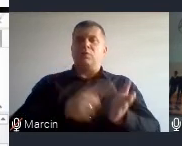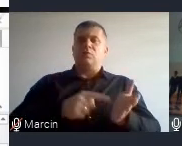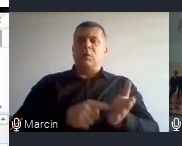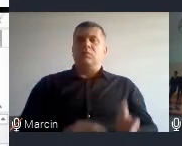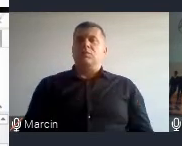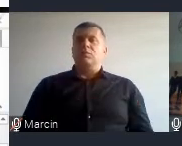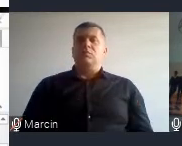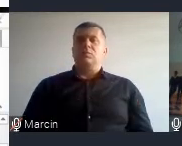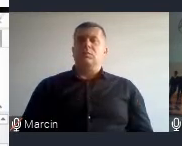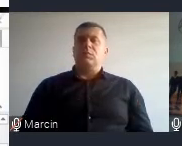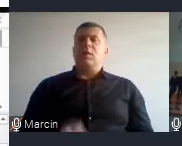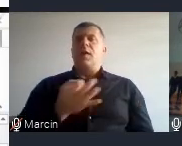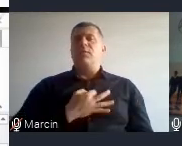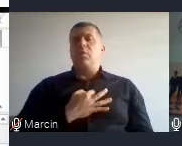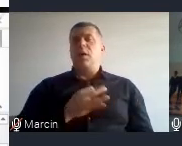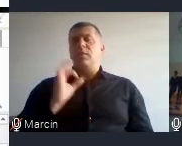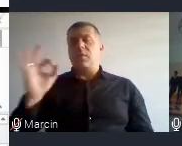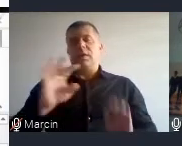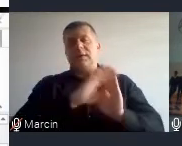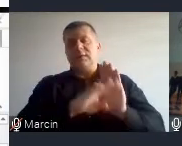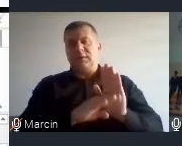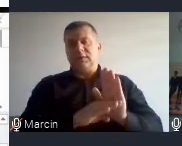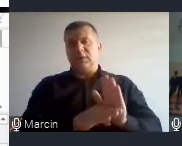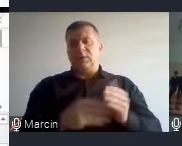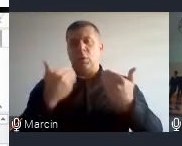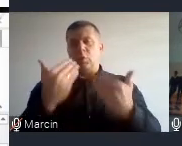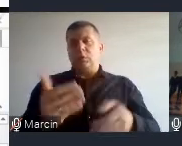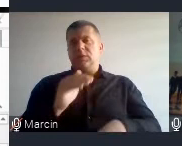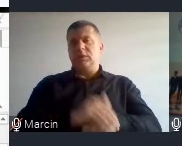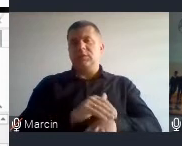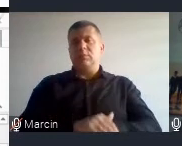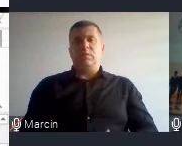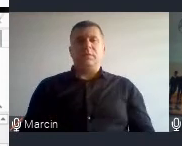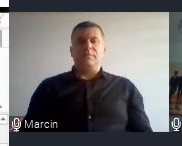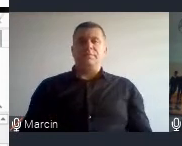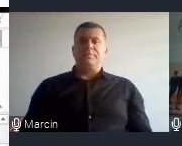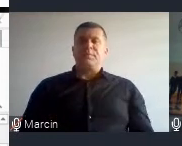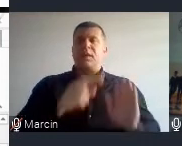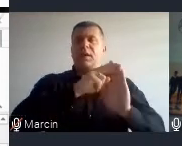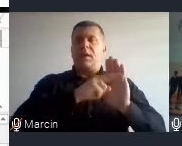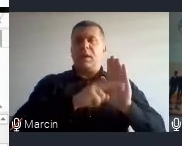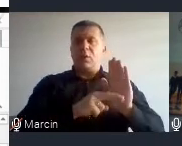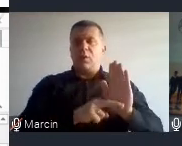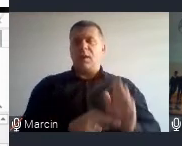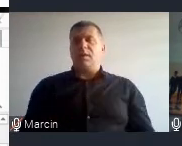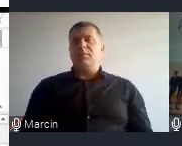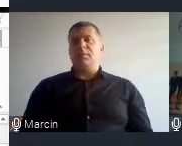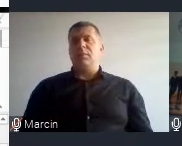własnymi wewnętrznymi zasadami udzielania zamówień, czyli regulaminami, czyli instrukcjami,